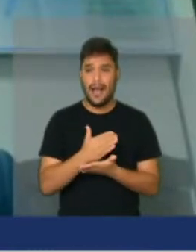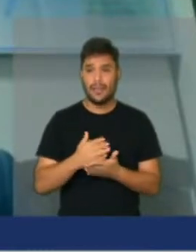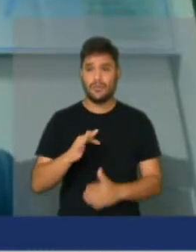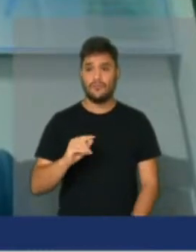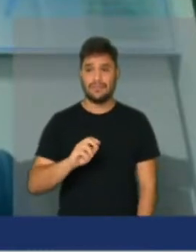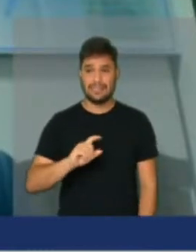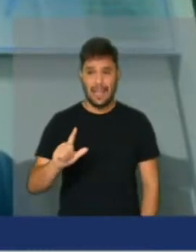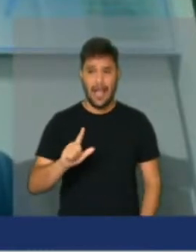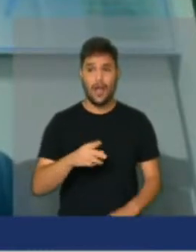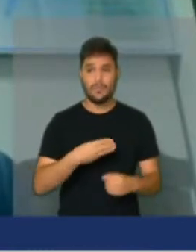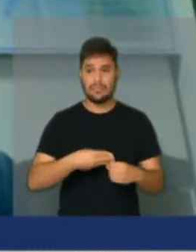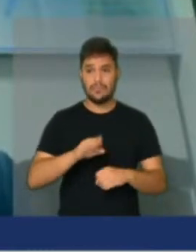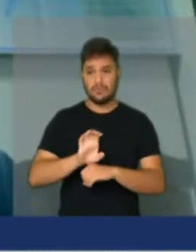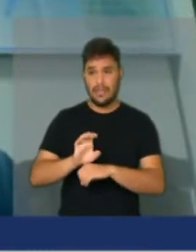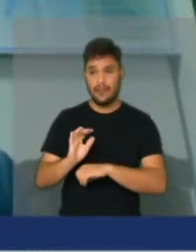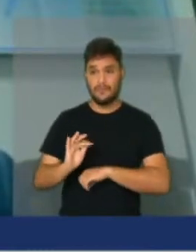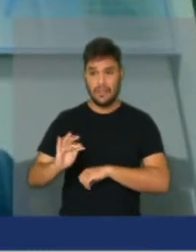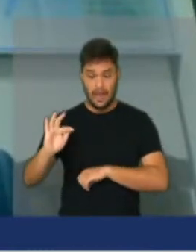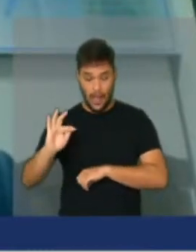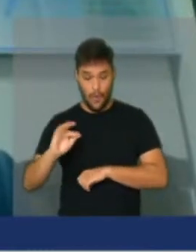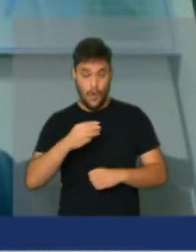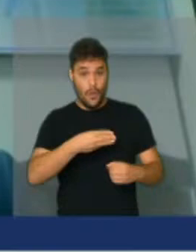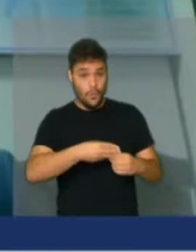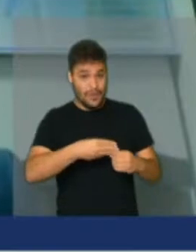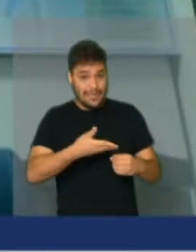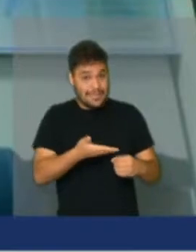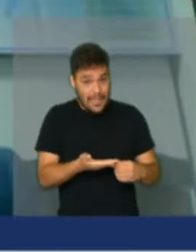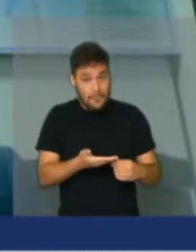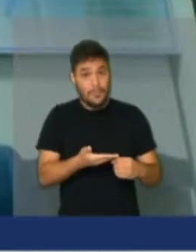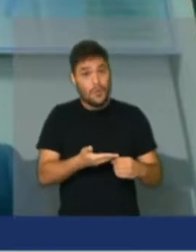FISCAL. OS MUNICÍPIOS SÃO O ELO MAIS FRACO DA FEDERAÇÃO, DETÉM AS FEDERAÇÕES MAIS RELEVANTES DO ESTADO. É ALI